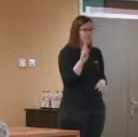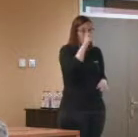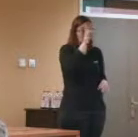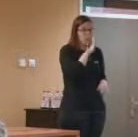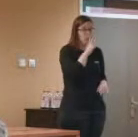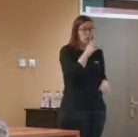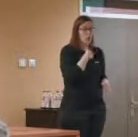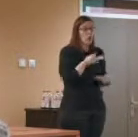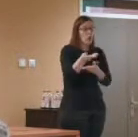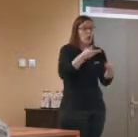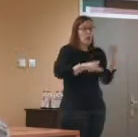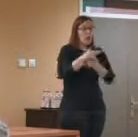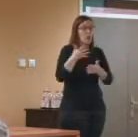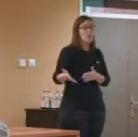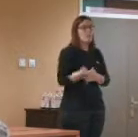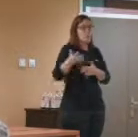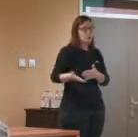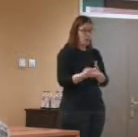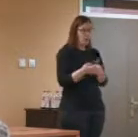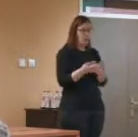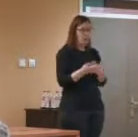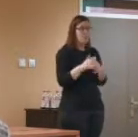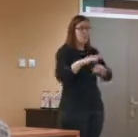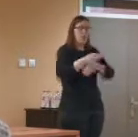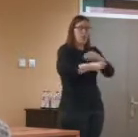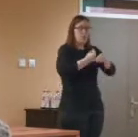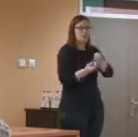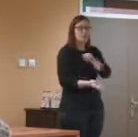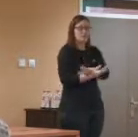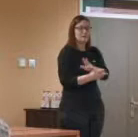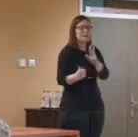Yo si que colaboré con esta productora para hacer una serie sobre la corrupción valenciana,